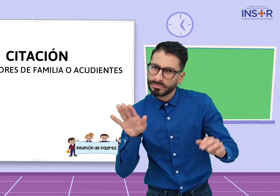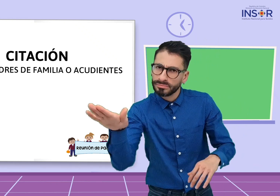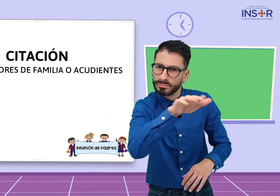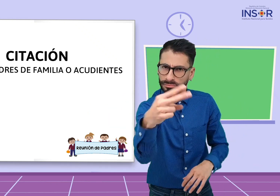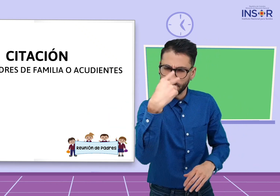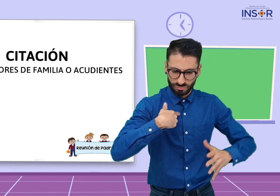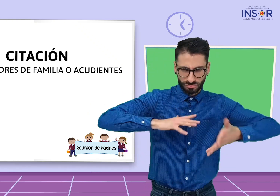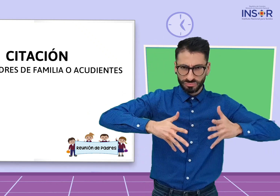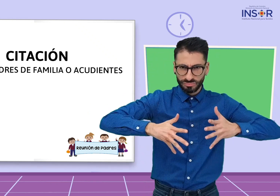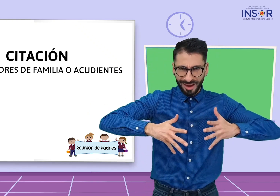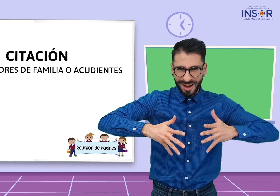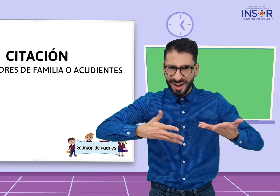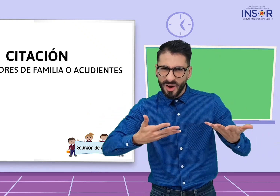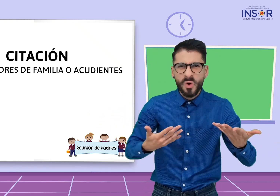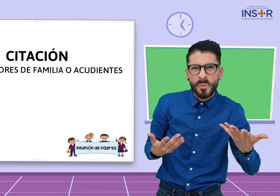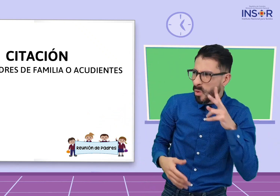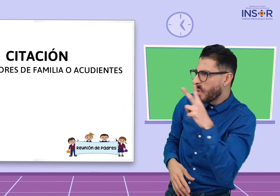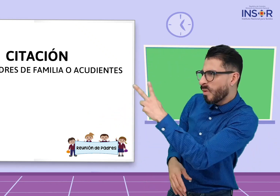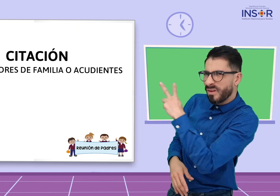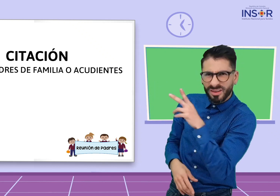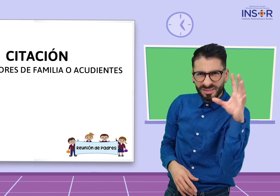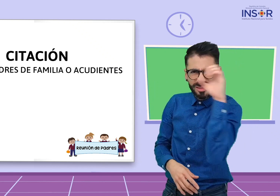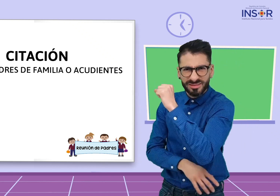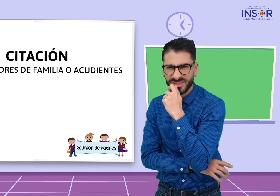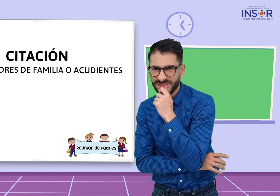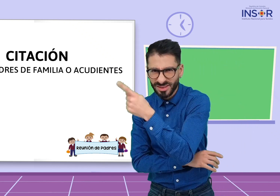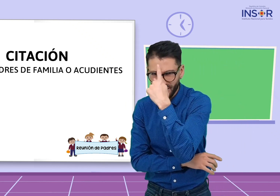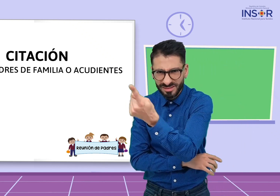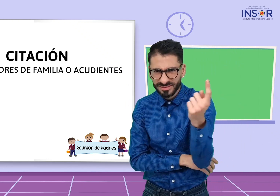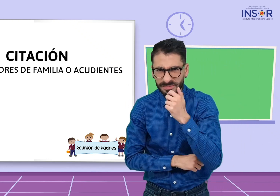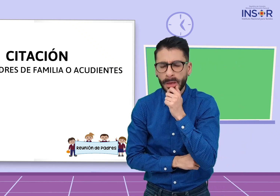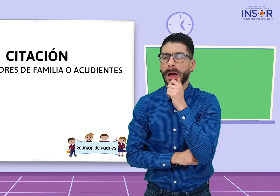¿De qué tipo de texto se trata?